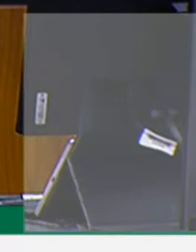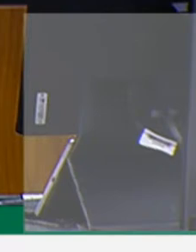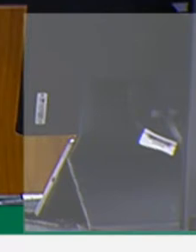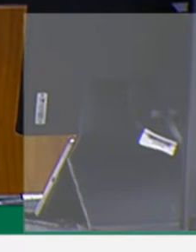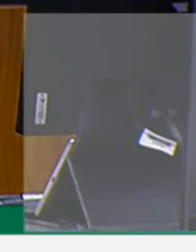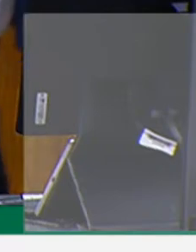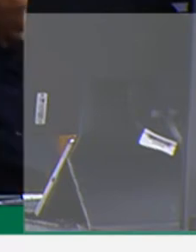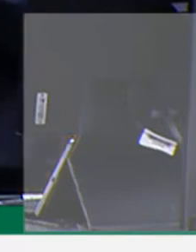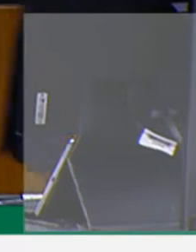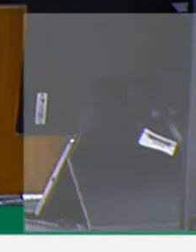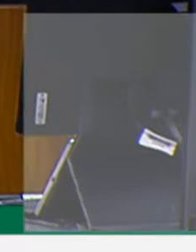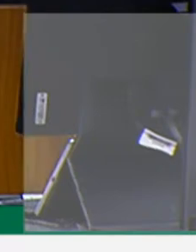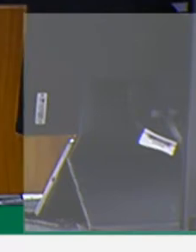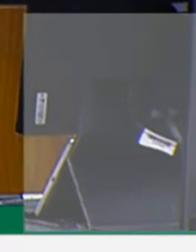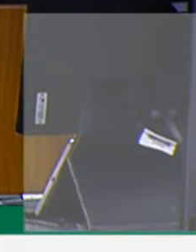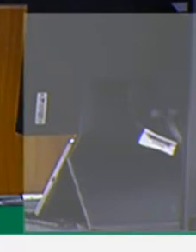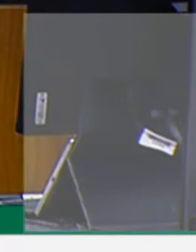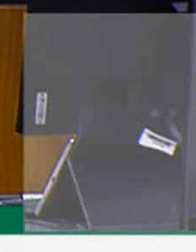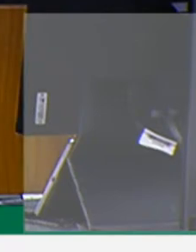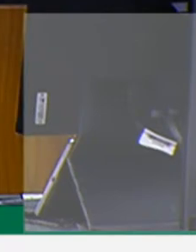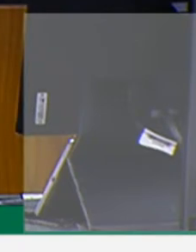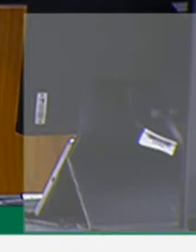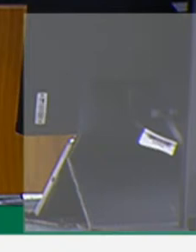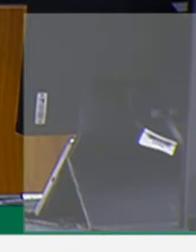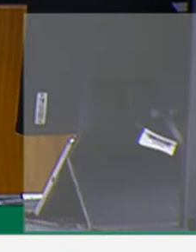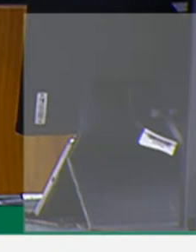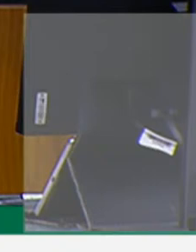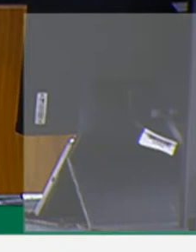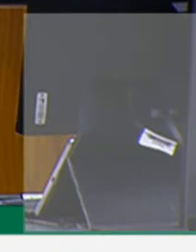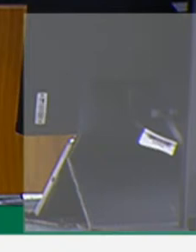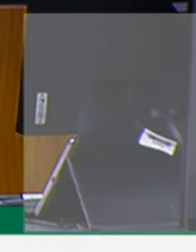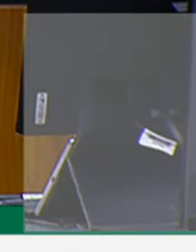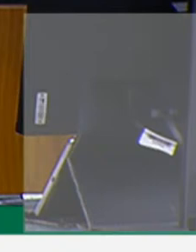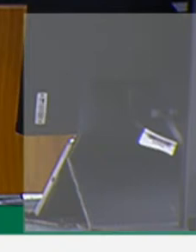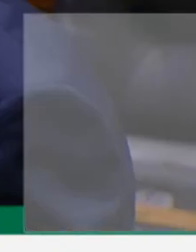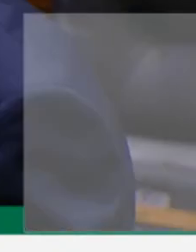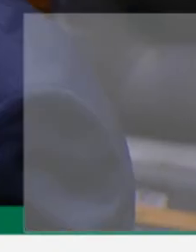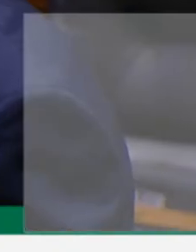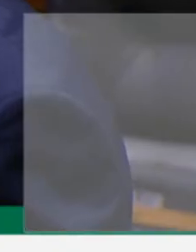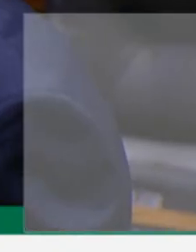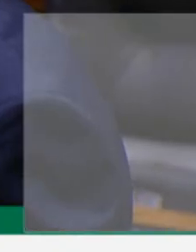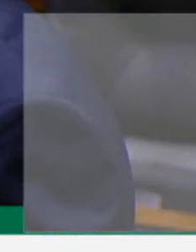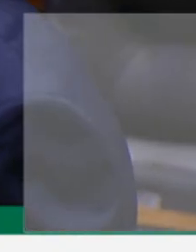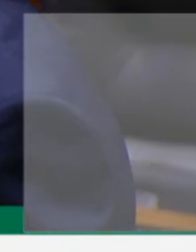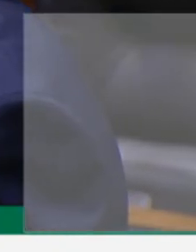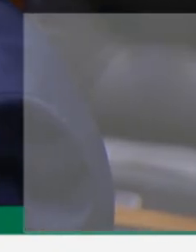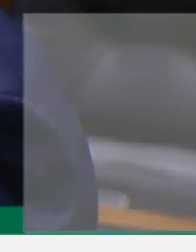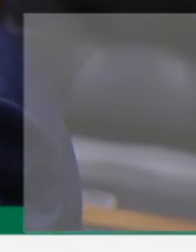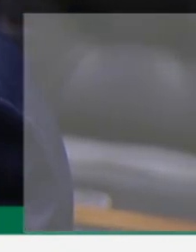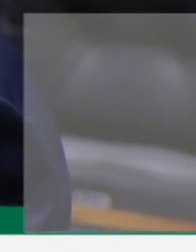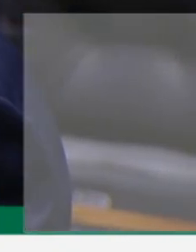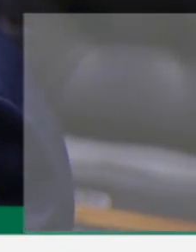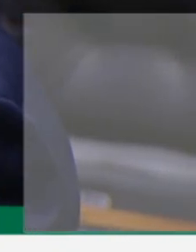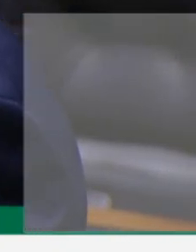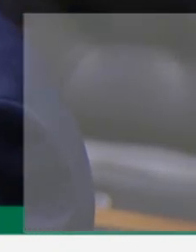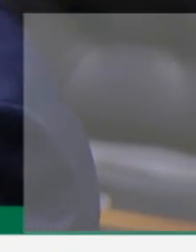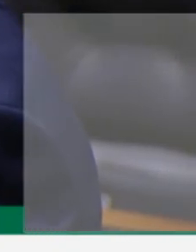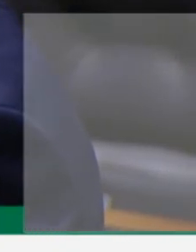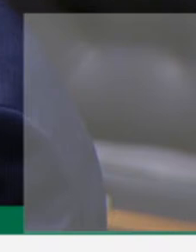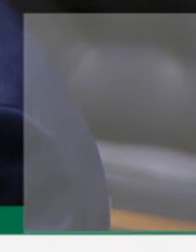ES... A UM TEMA QUE VEM.... SENDO MUITO DEBATIDO NESTA CASA ME REFIRO A UTILIZAÇÃO DA ENERGIA SOLAR... EM NOSSO